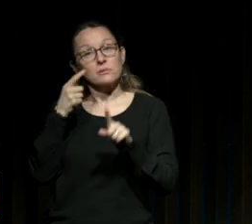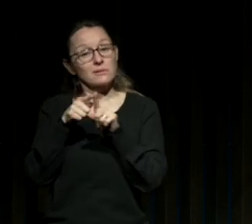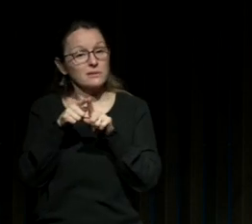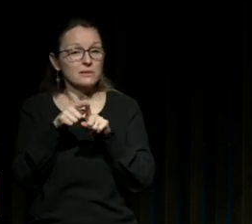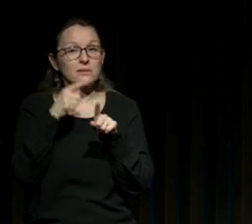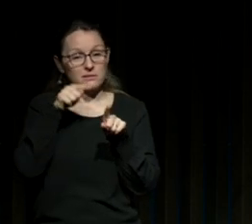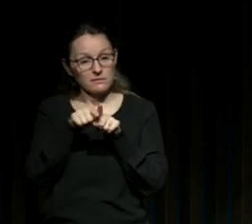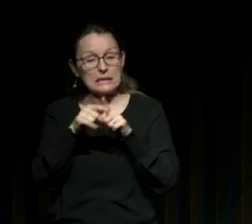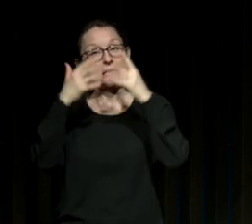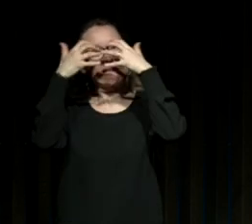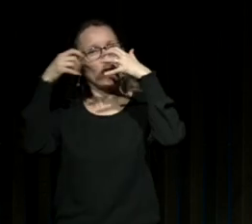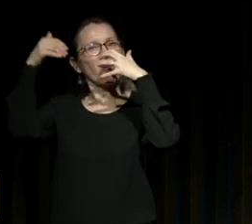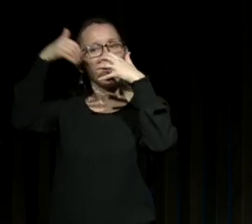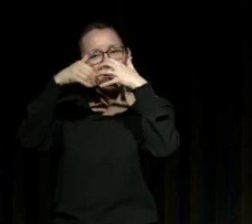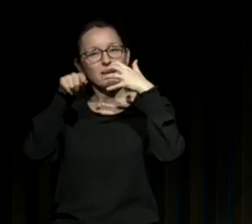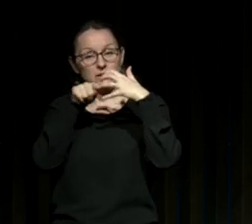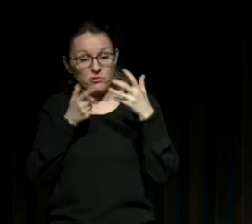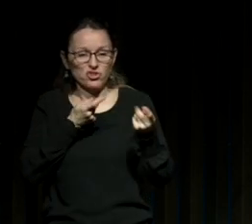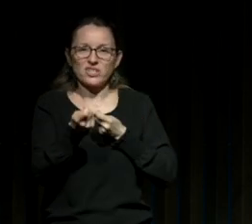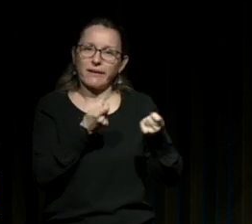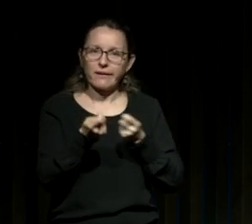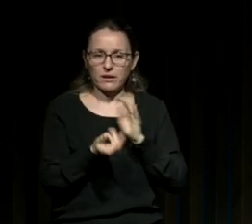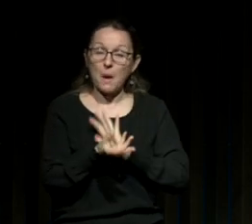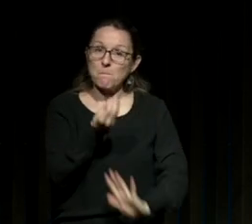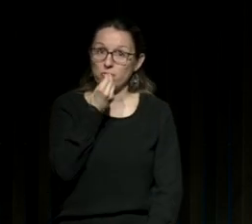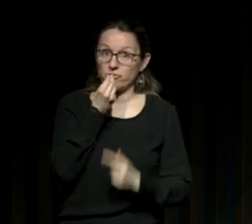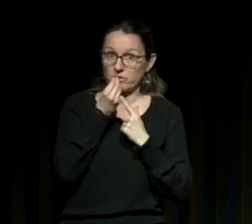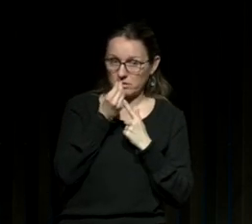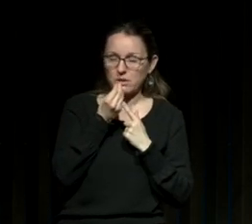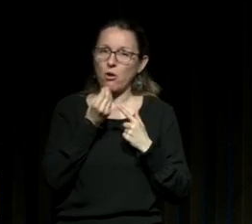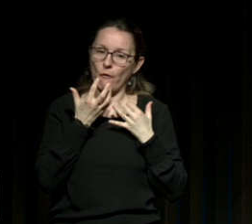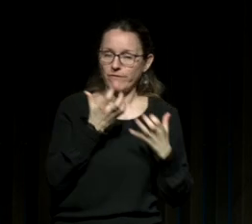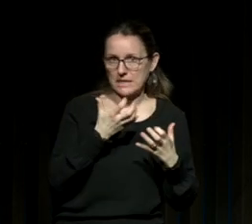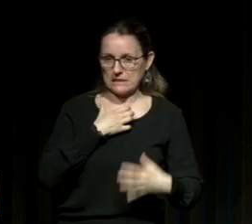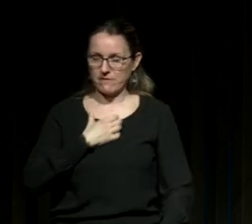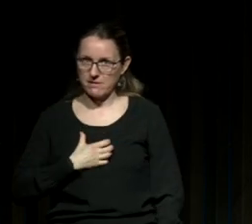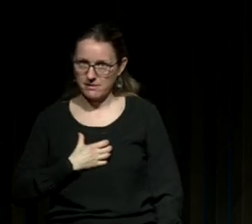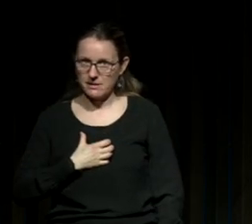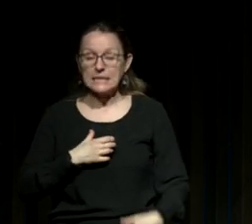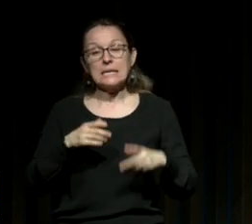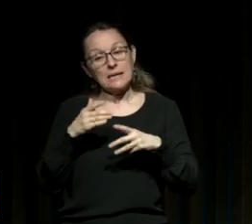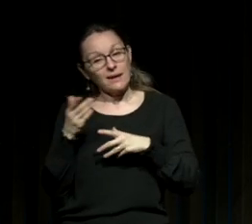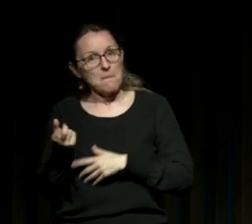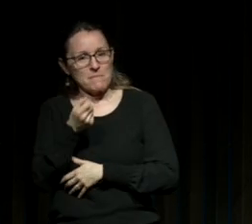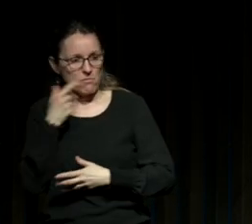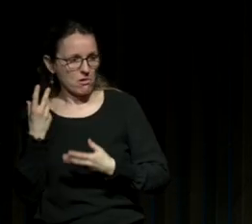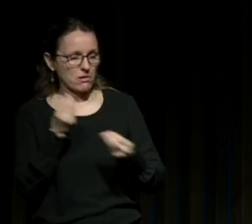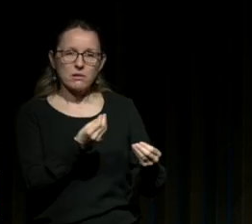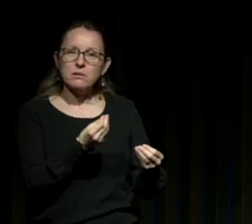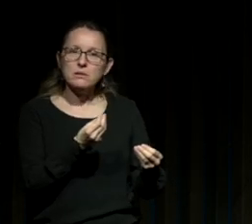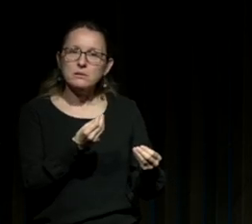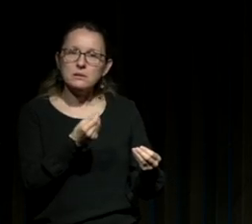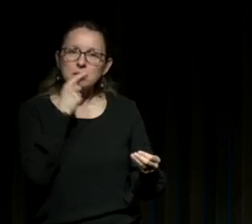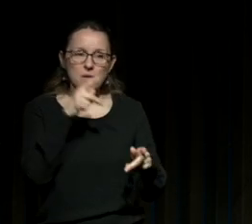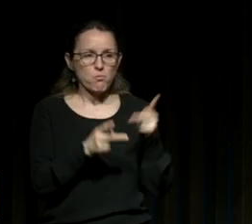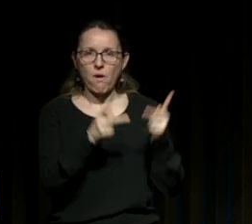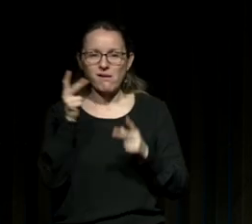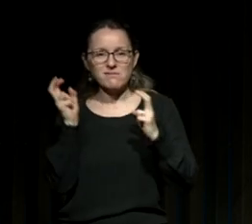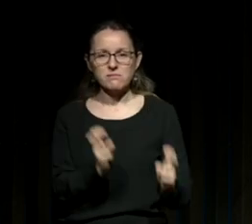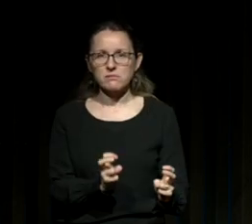que avec ce médicament eh bien on a un effet spectaculaire alors tout ça pour dire sage il